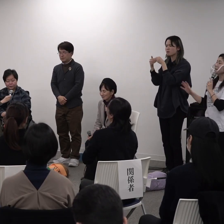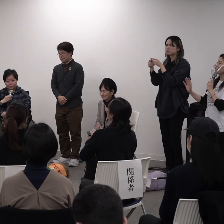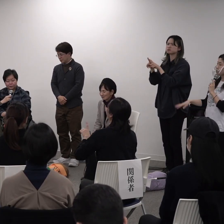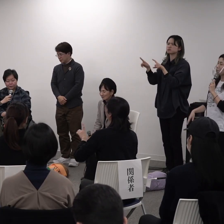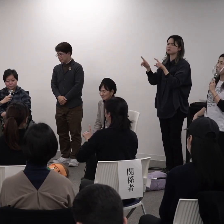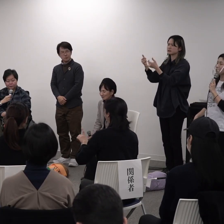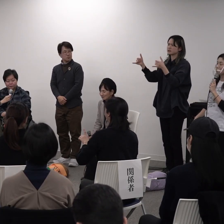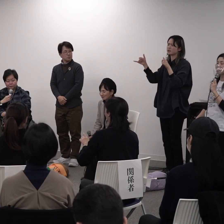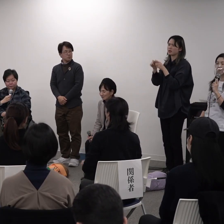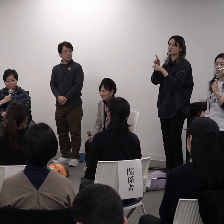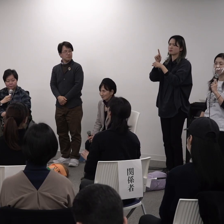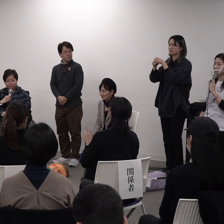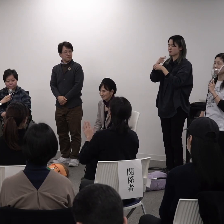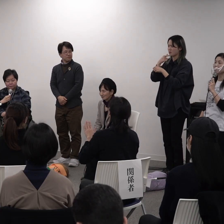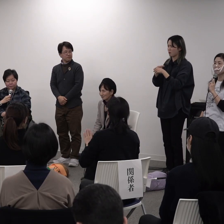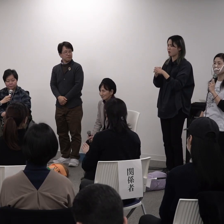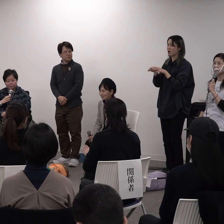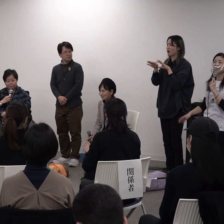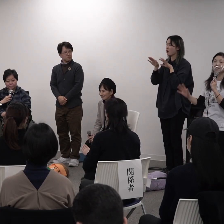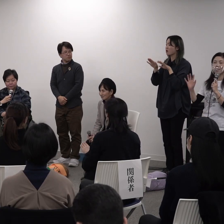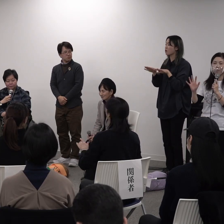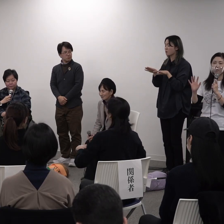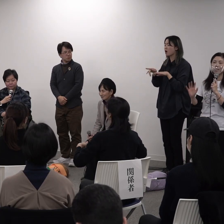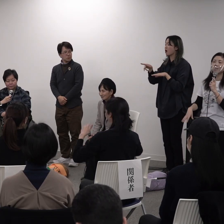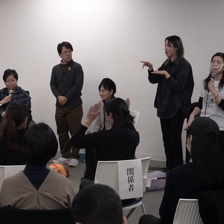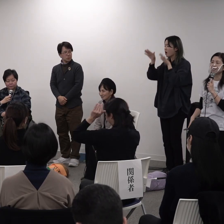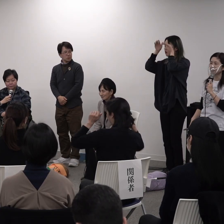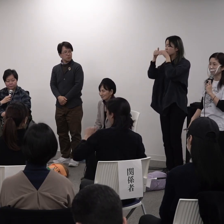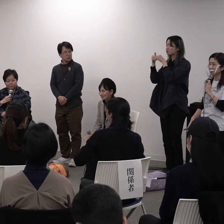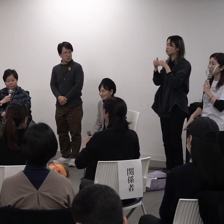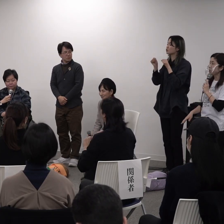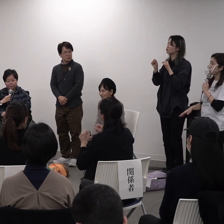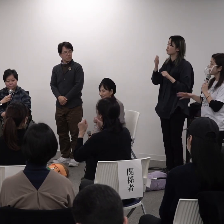今日も補助犬ユーザーさんいるなぐらいで終わればいいですけど